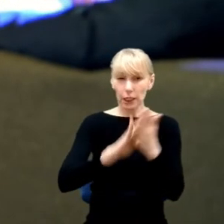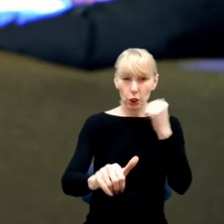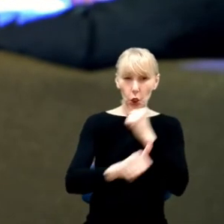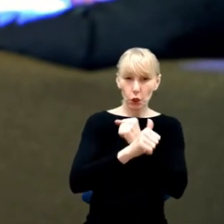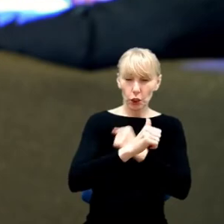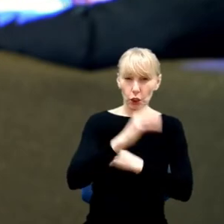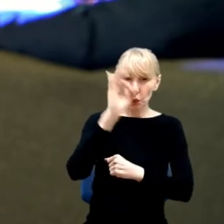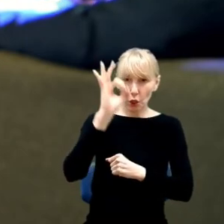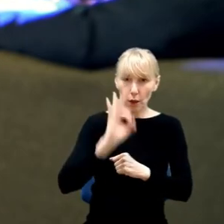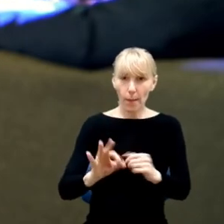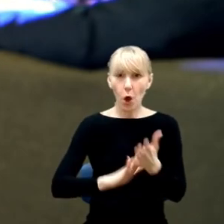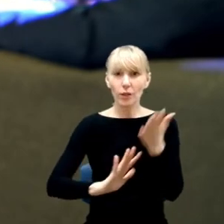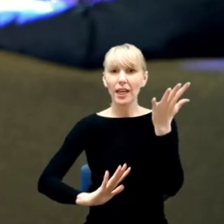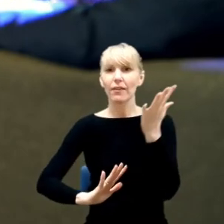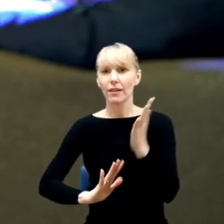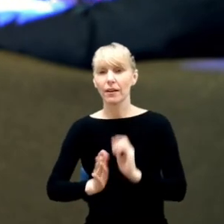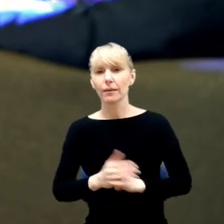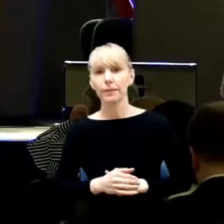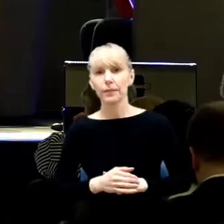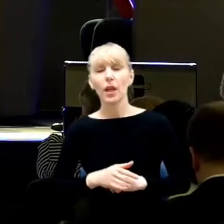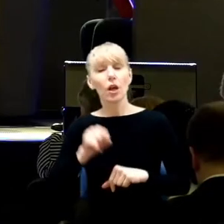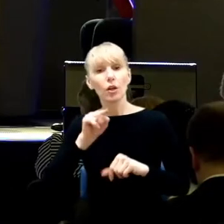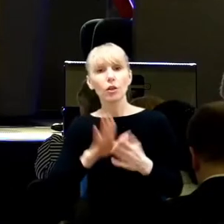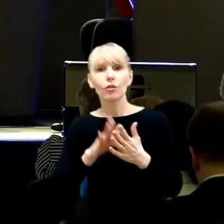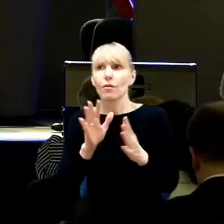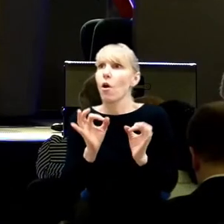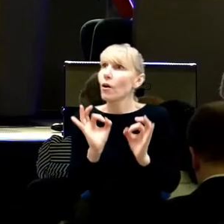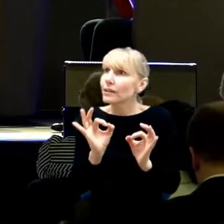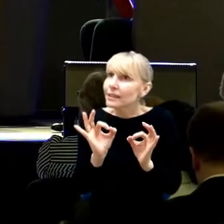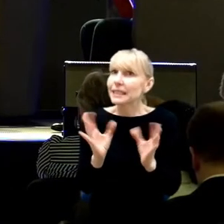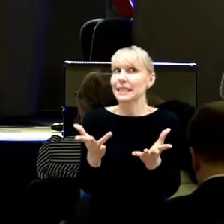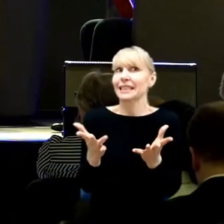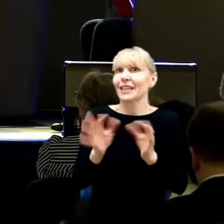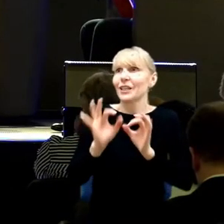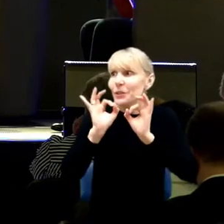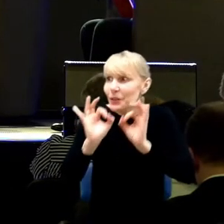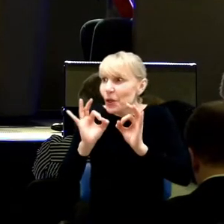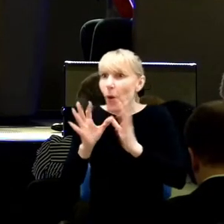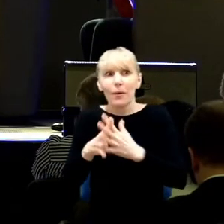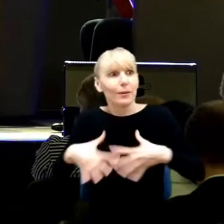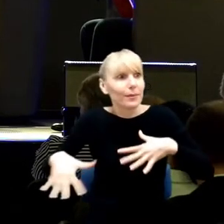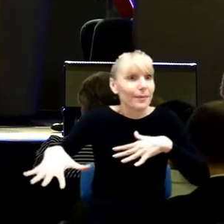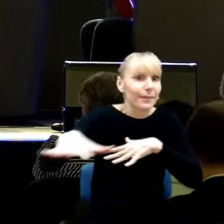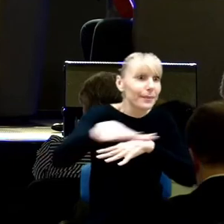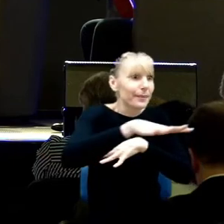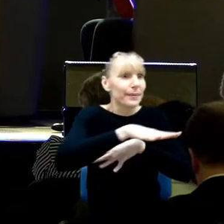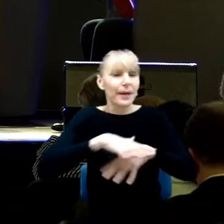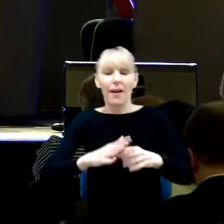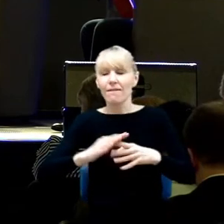Jest to ogromne dobrodziejstwo, ale też i często szereg ograniczeń,